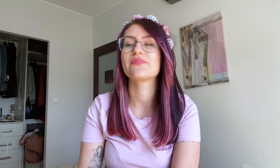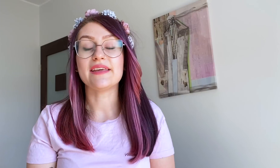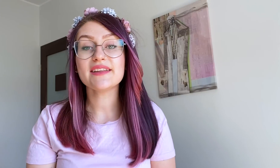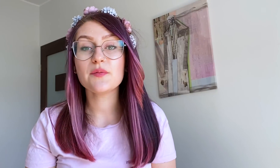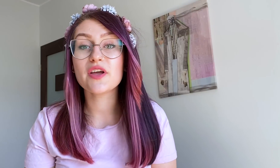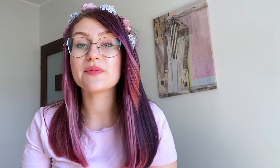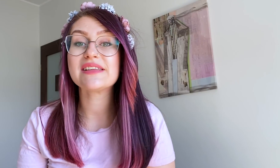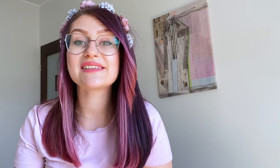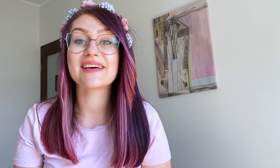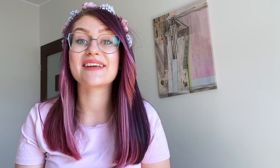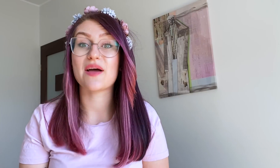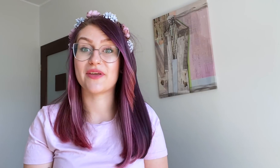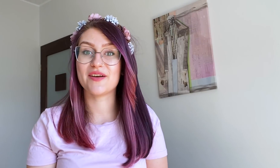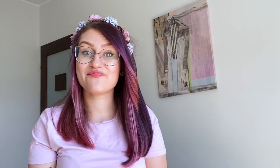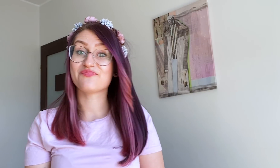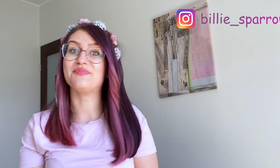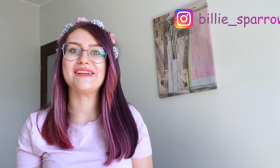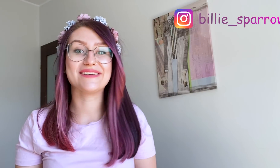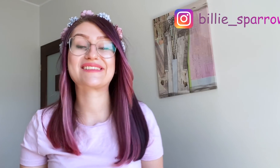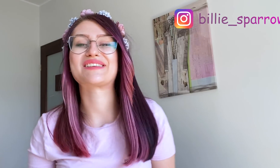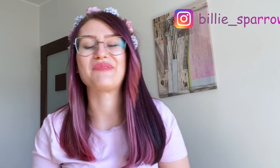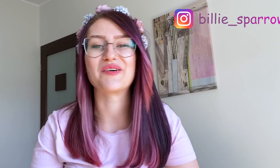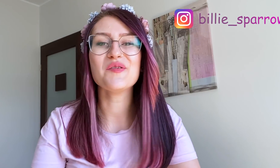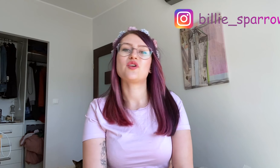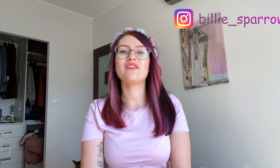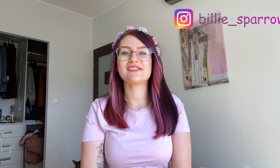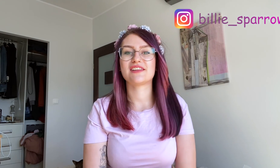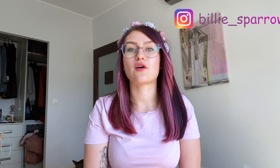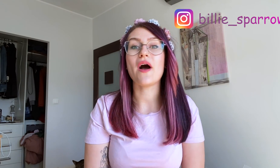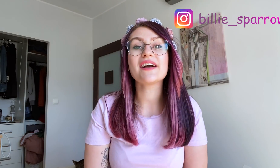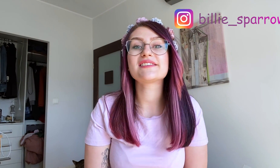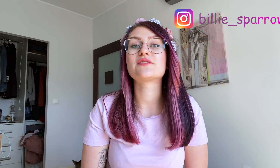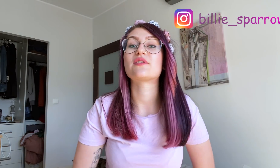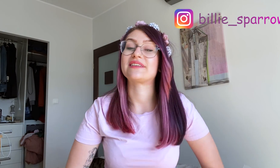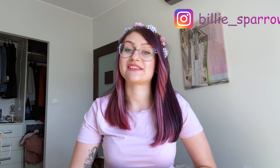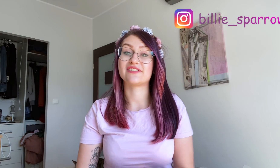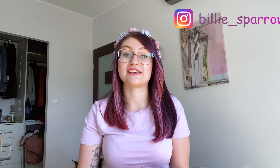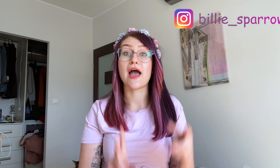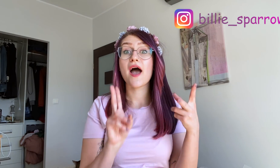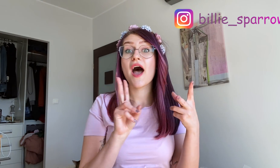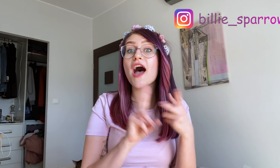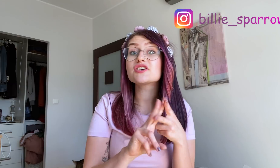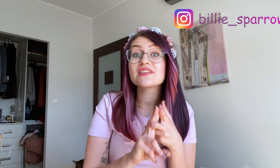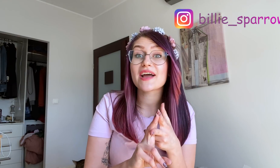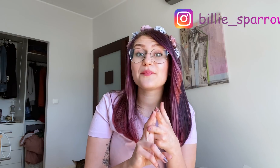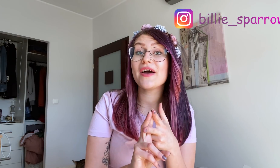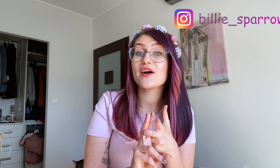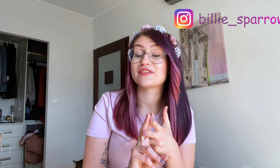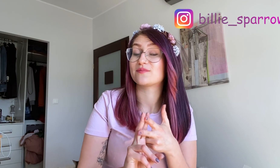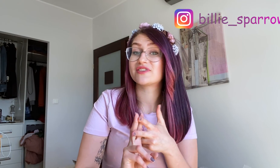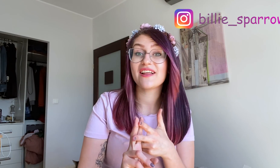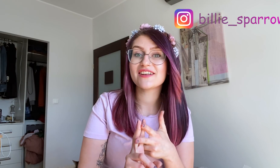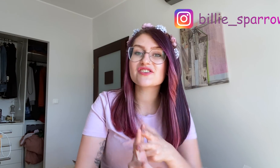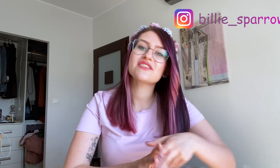Ja na moim Instagramie, billie_sparrow, prowadzę taką akcję, która nazywa się #pjmchallenge